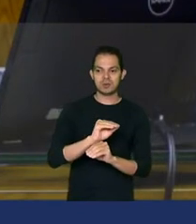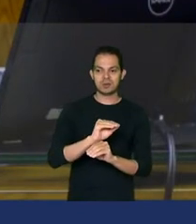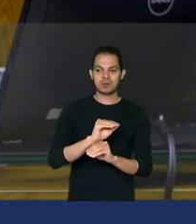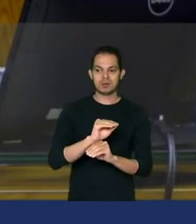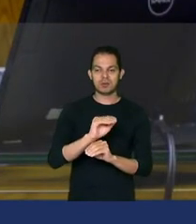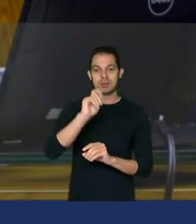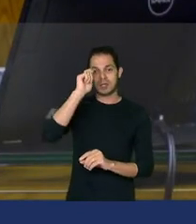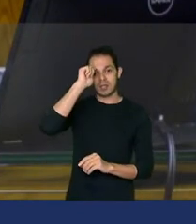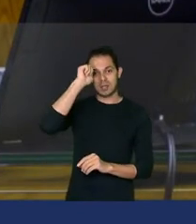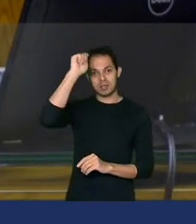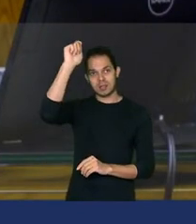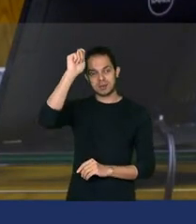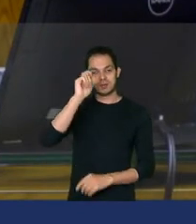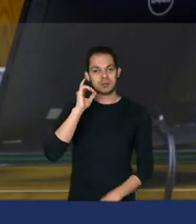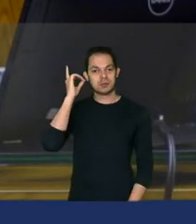PRAZO PARA AJUSTES DE EMENDAS